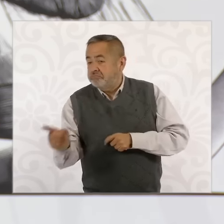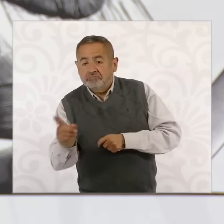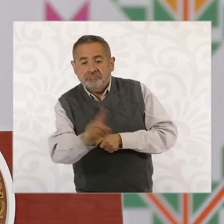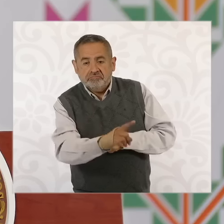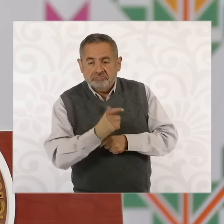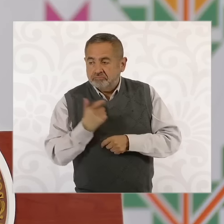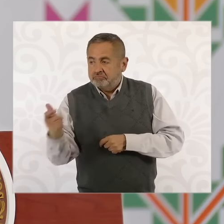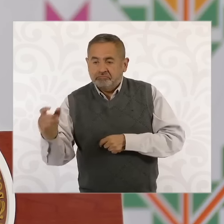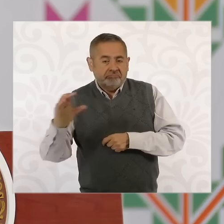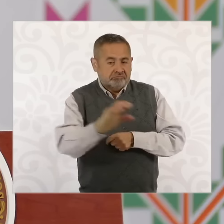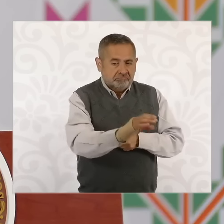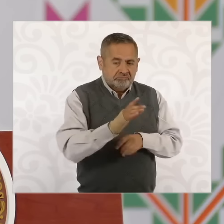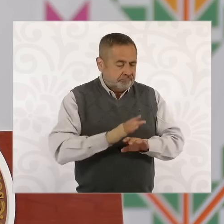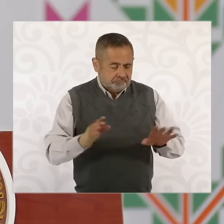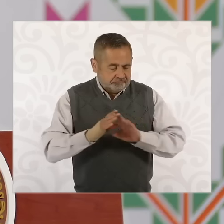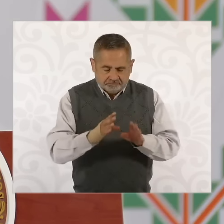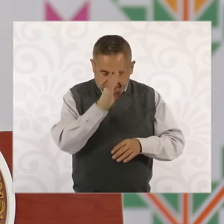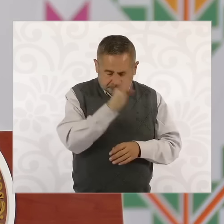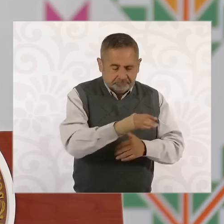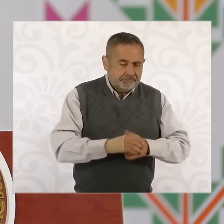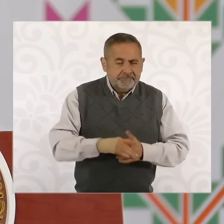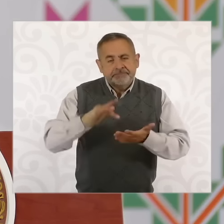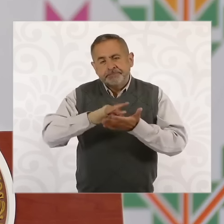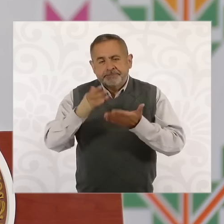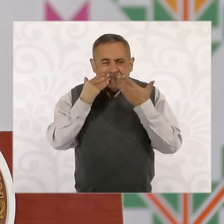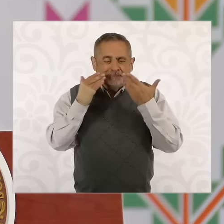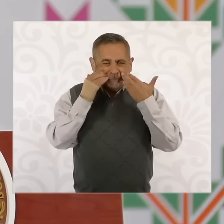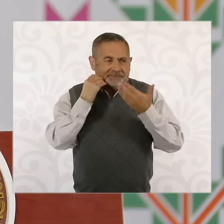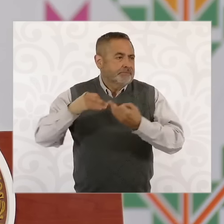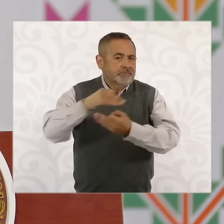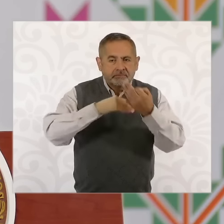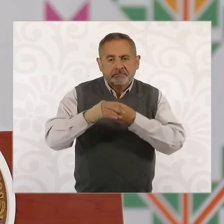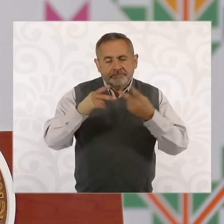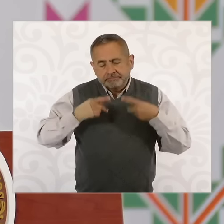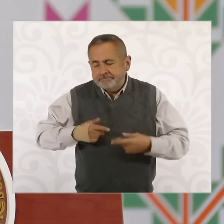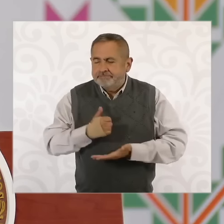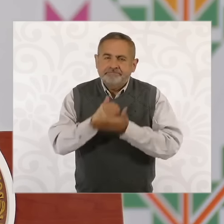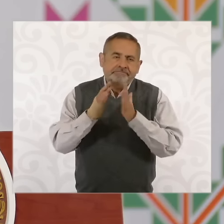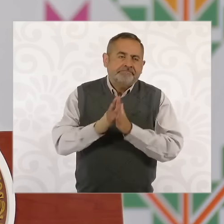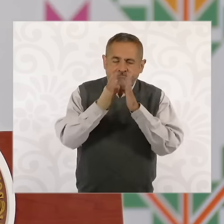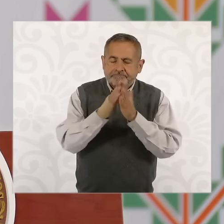sobre todo agradecer a la población pues toda la cooperación que ha habido y como ven,